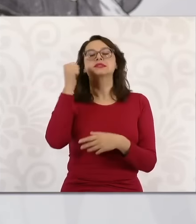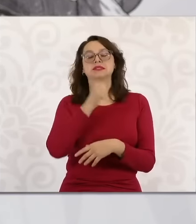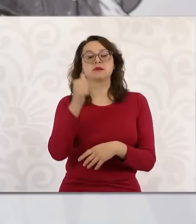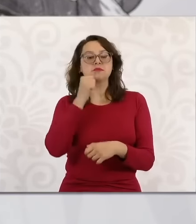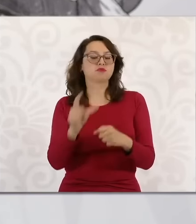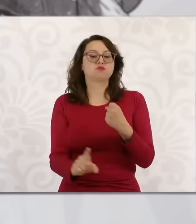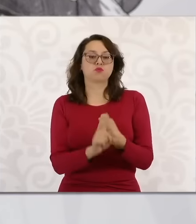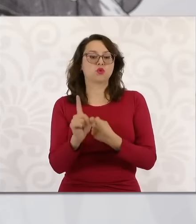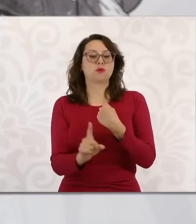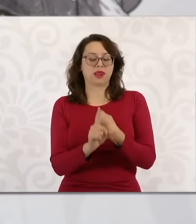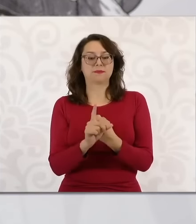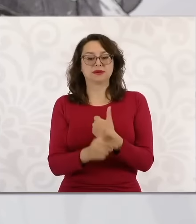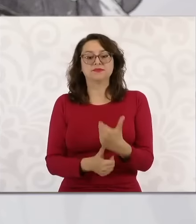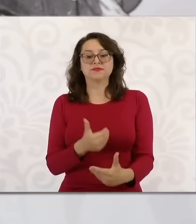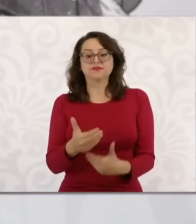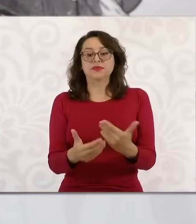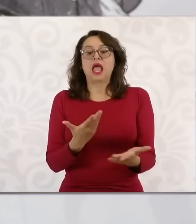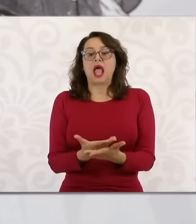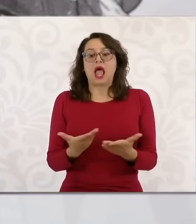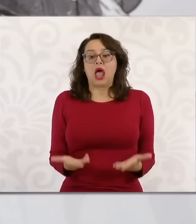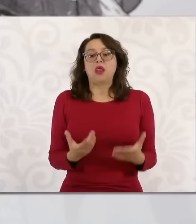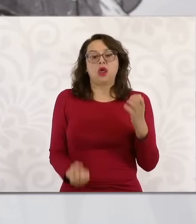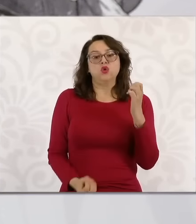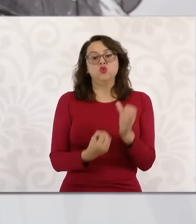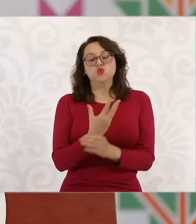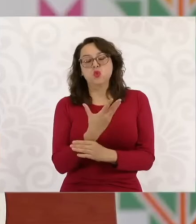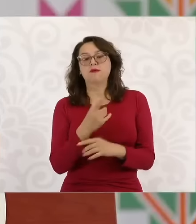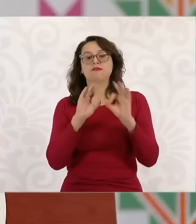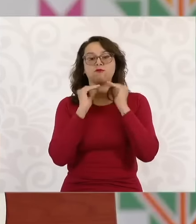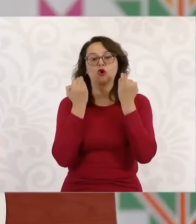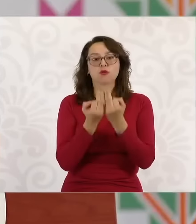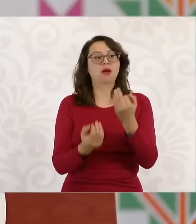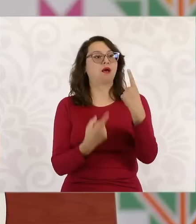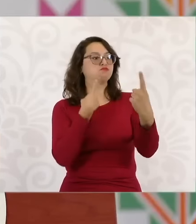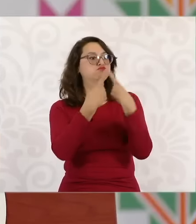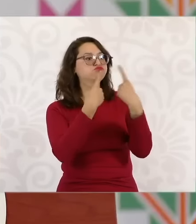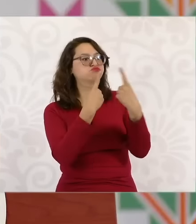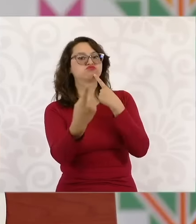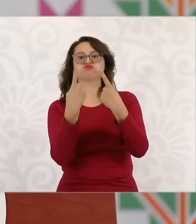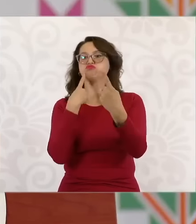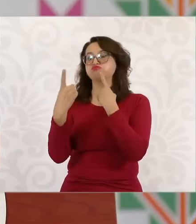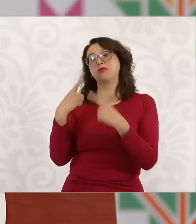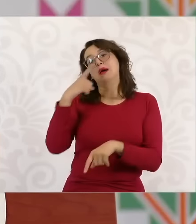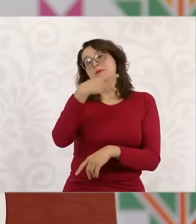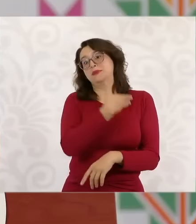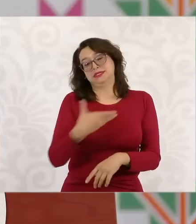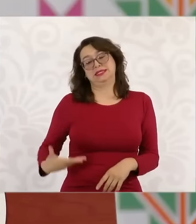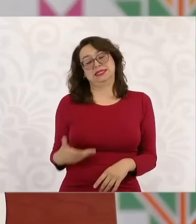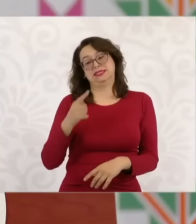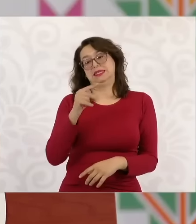este nuevo esquema de entendimiento internacional que llegó con el presidente de los Estados Unidos.